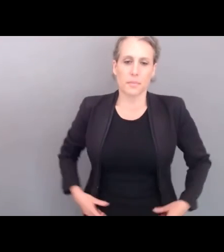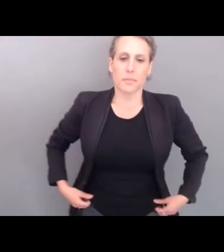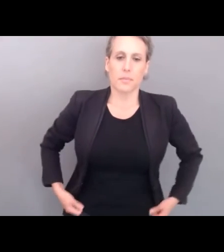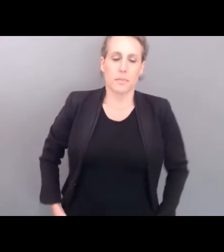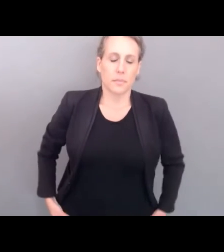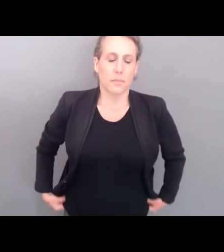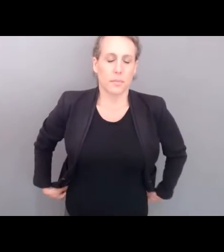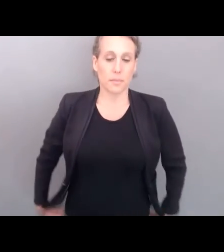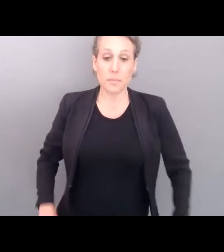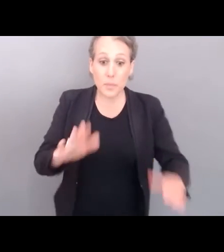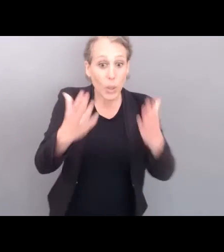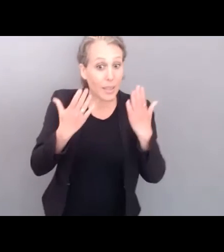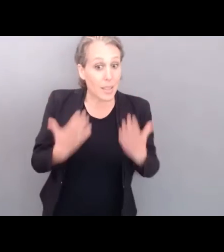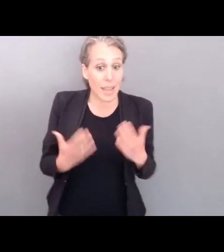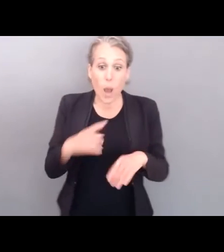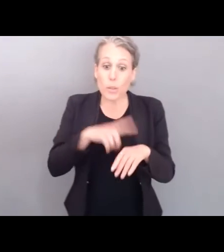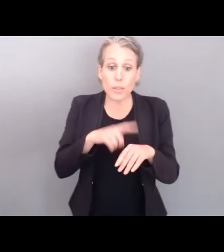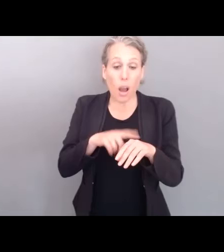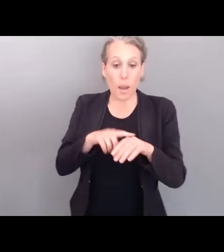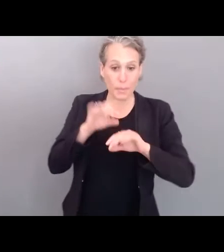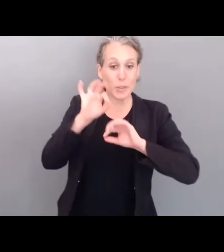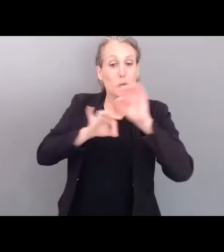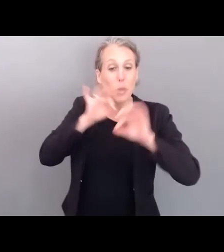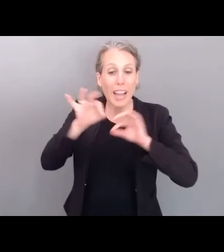en Nigeria.